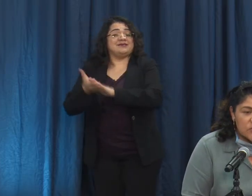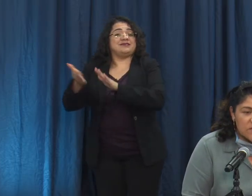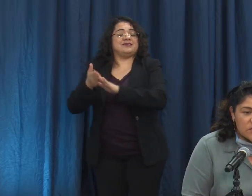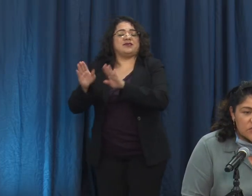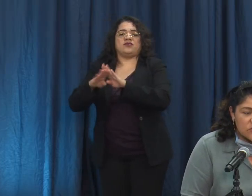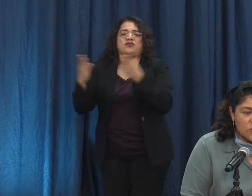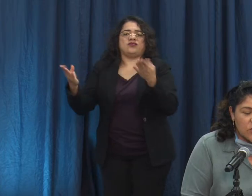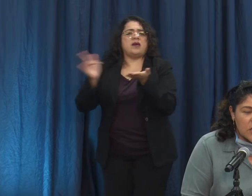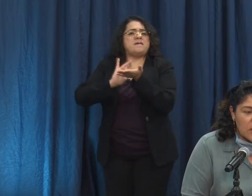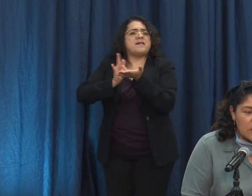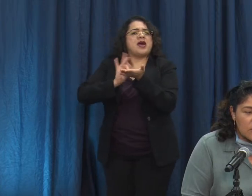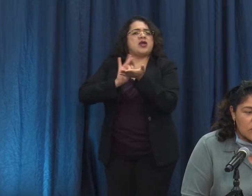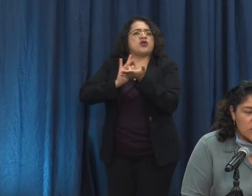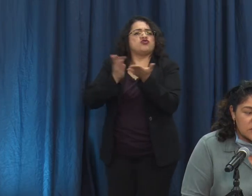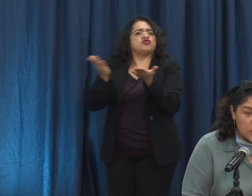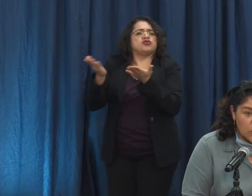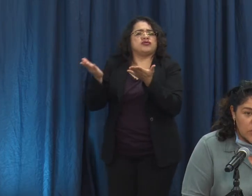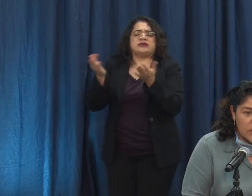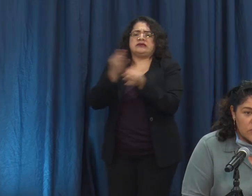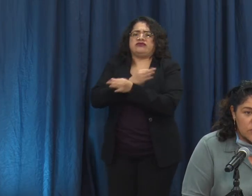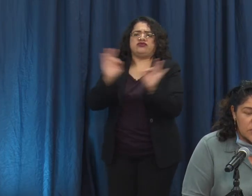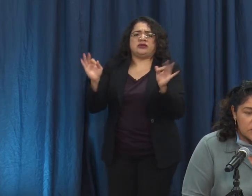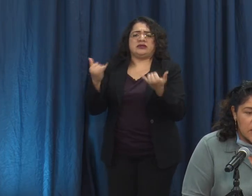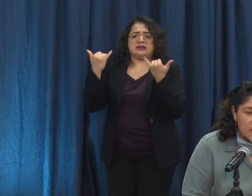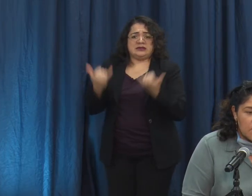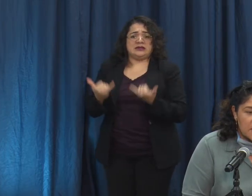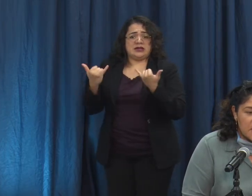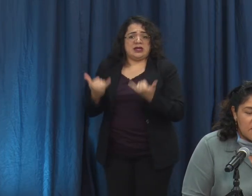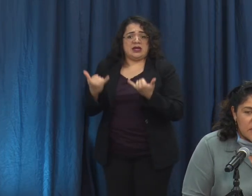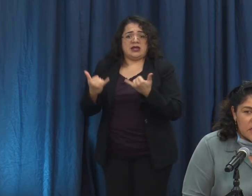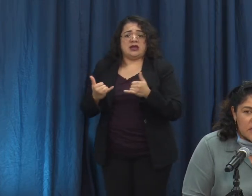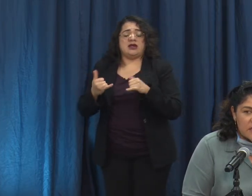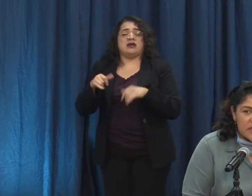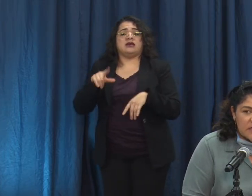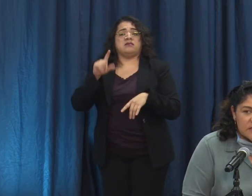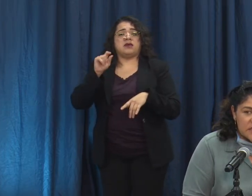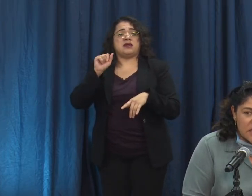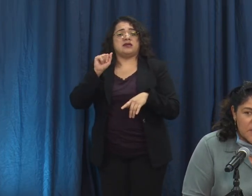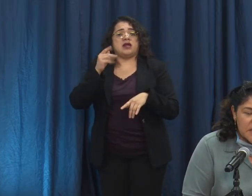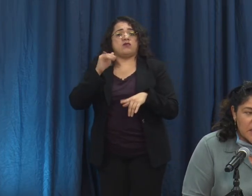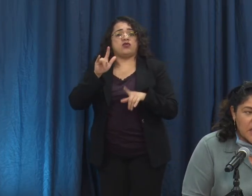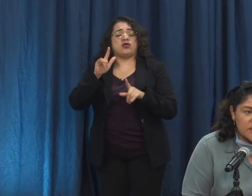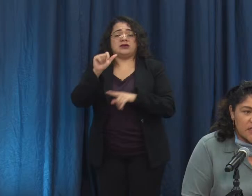servicios Karina and desde hoy el lunes de Abril de dez de la mañana es a las